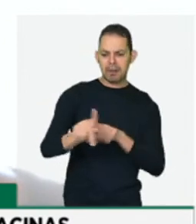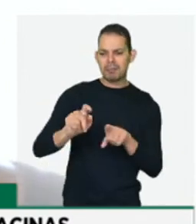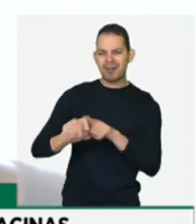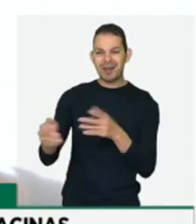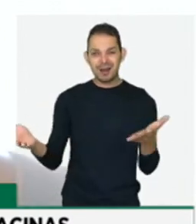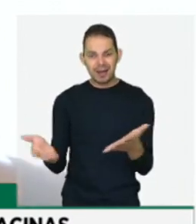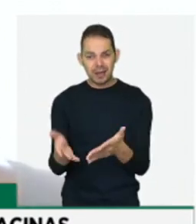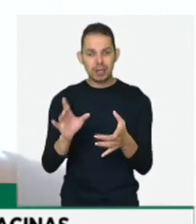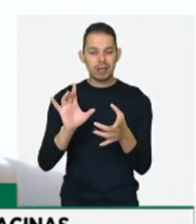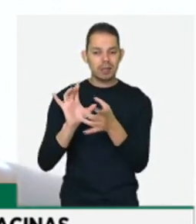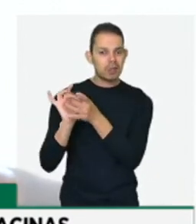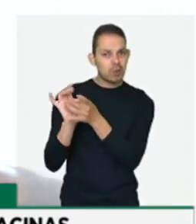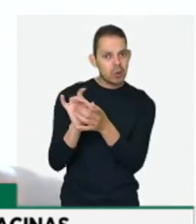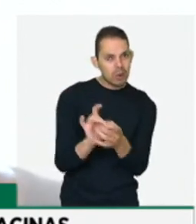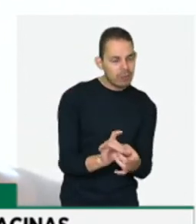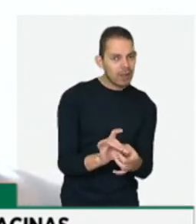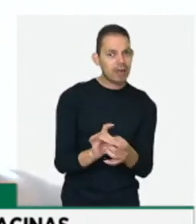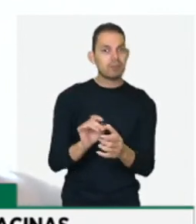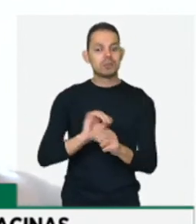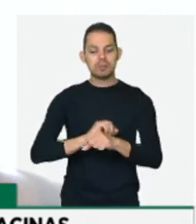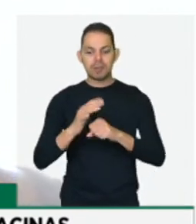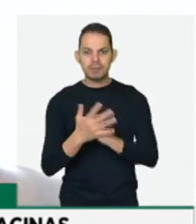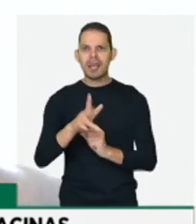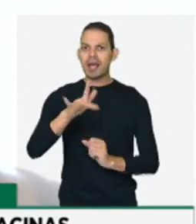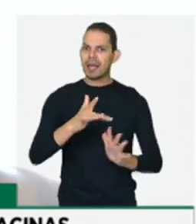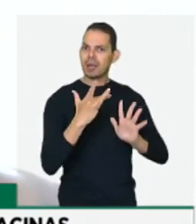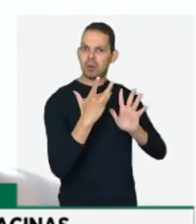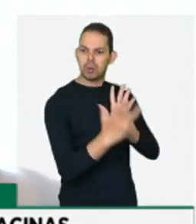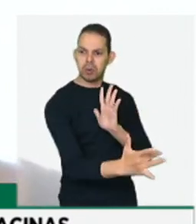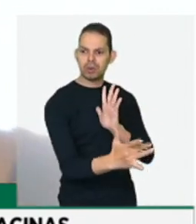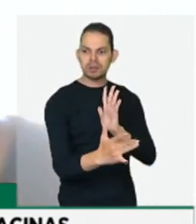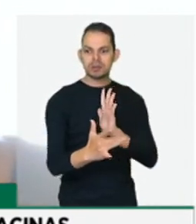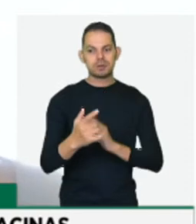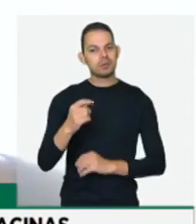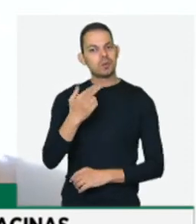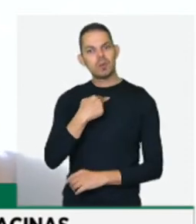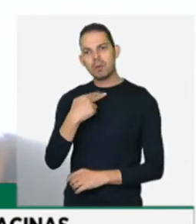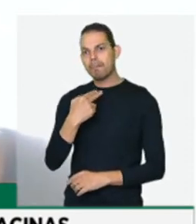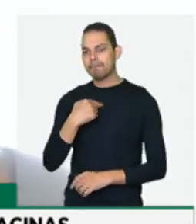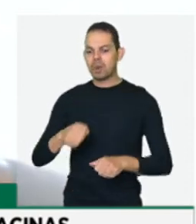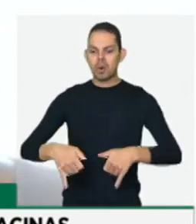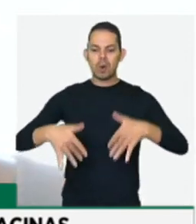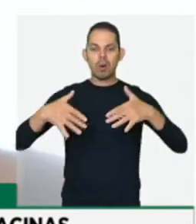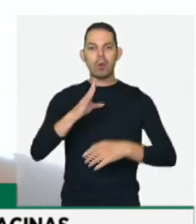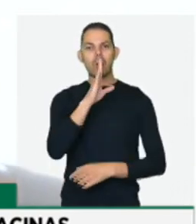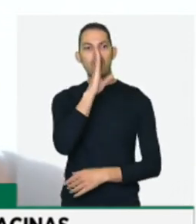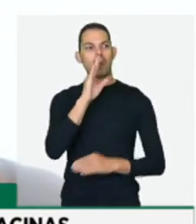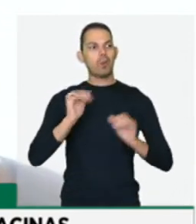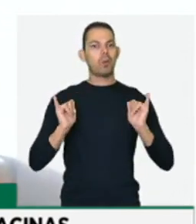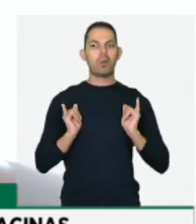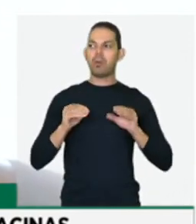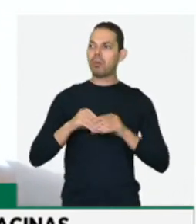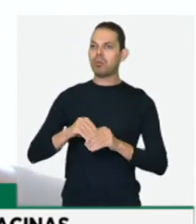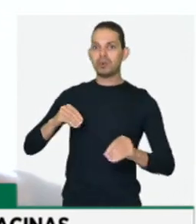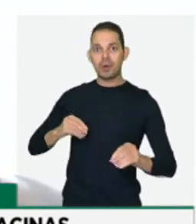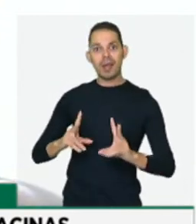TAMBÉM UM GENE [GENU]: GENOCIDIO. E NÃO PODE ESSE PARLAMENTO FICAR EM SILÊNCIO,